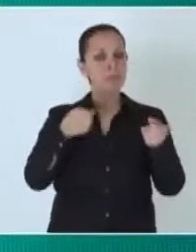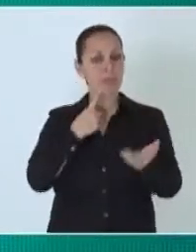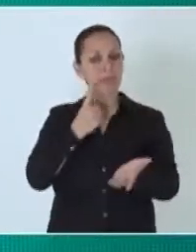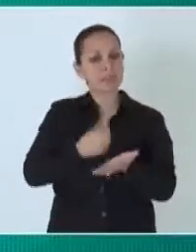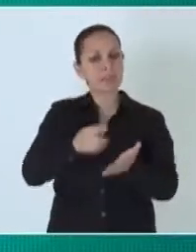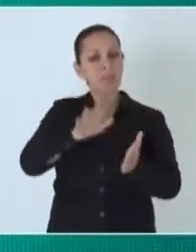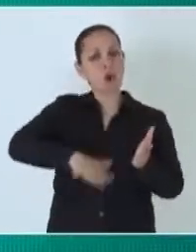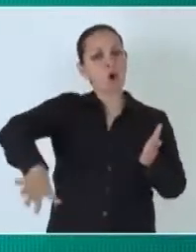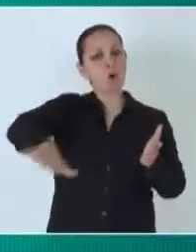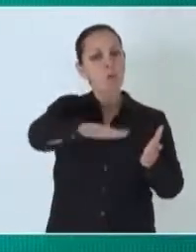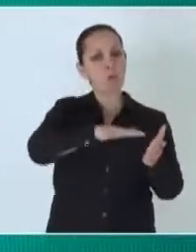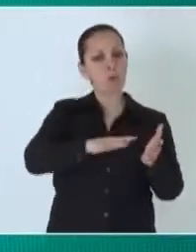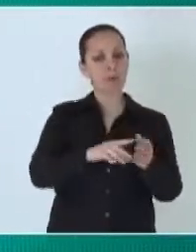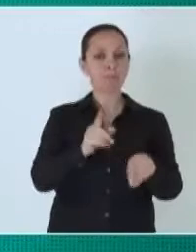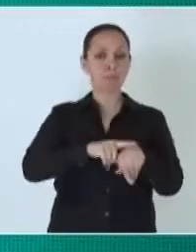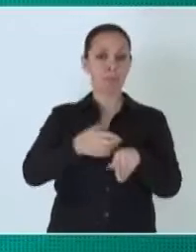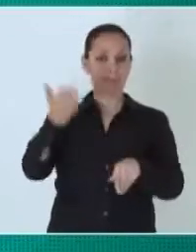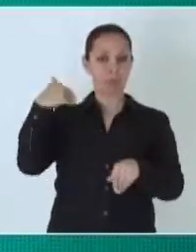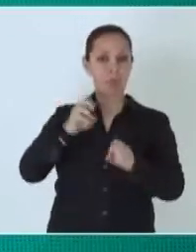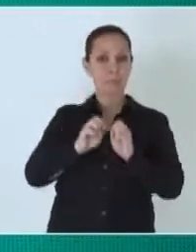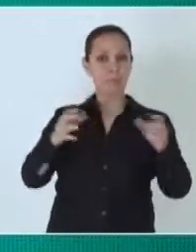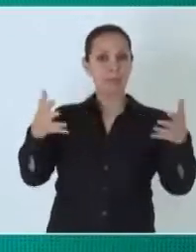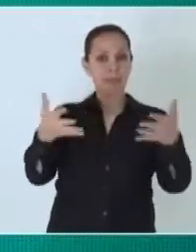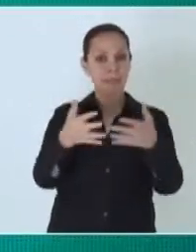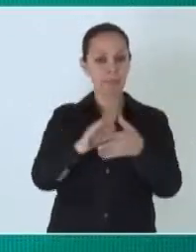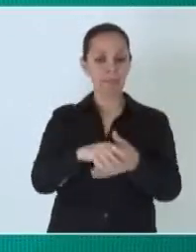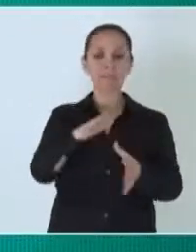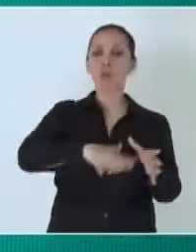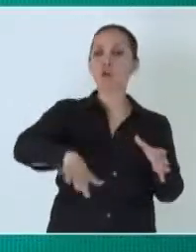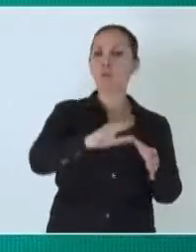ARTICULAR,